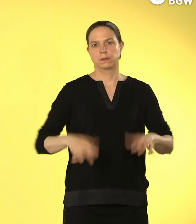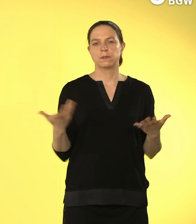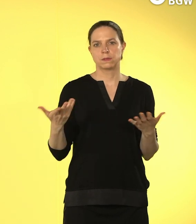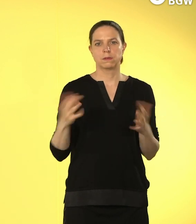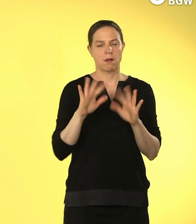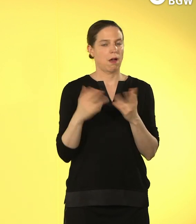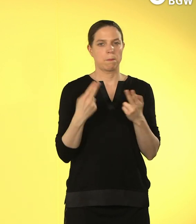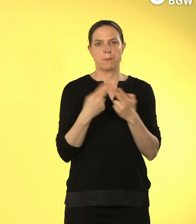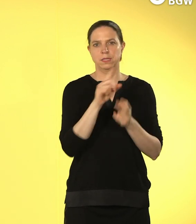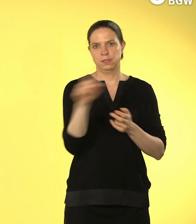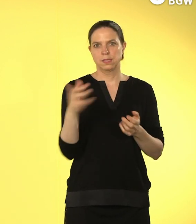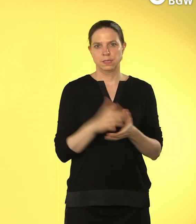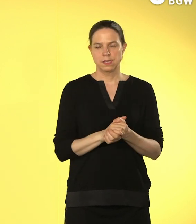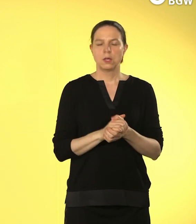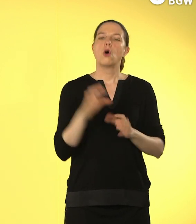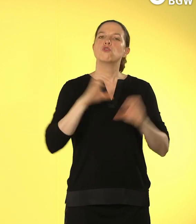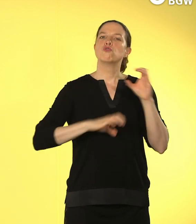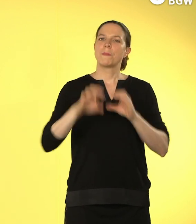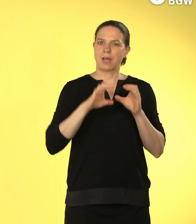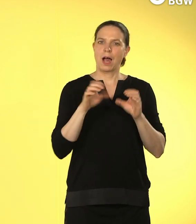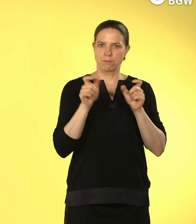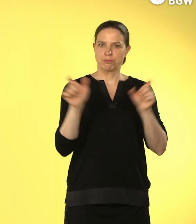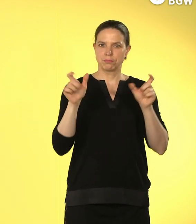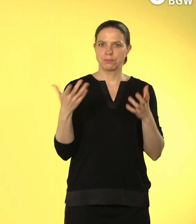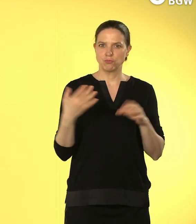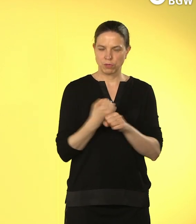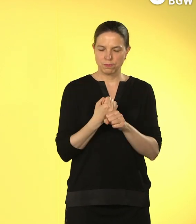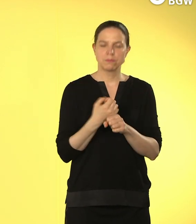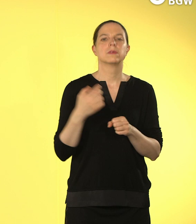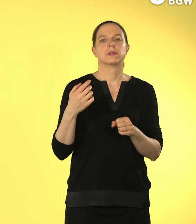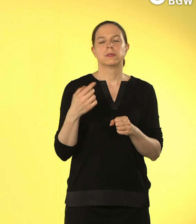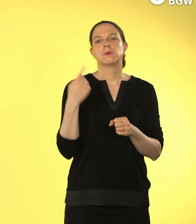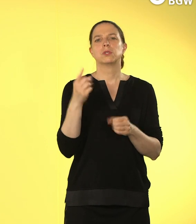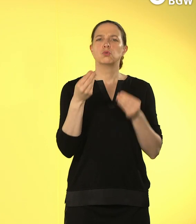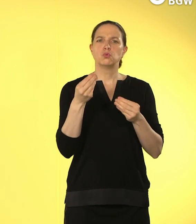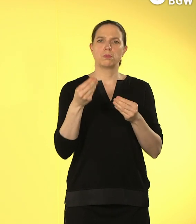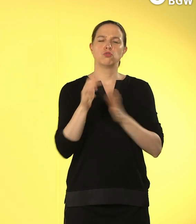Bei chemikalienbeständigen Handschuhen ist es so, dass die dicker im Material sind.